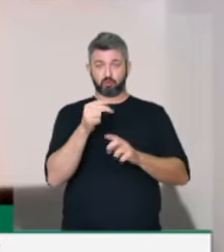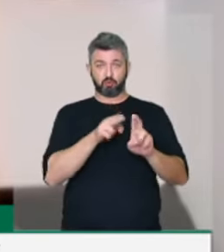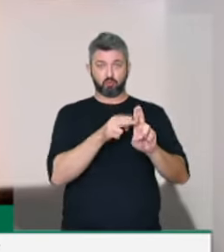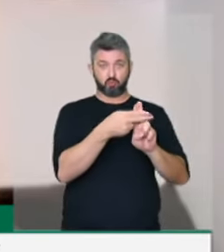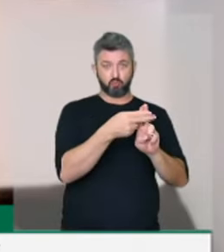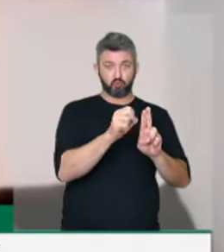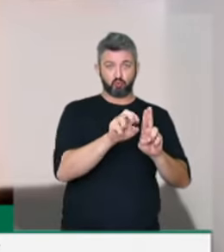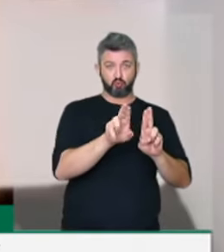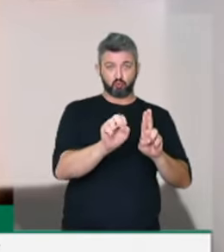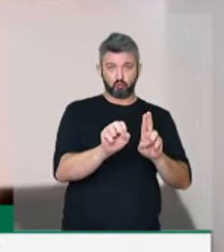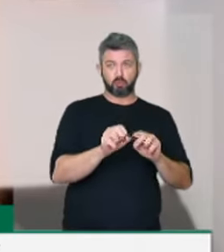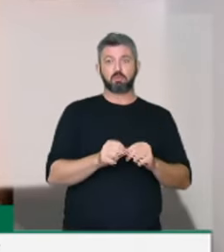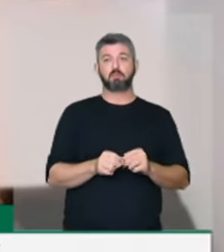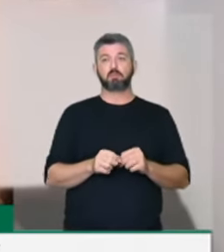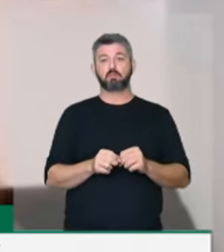DO SUS E NECESSÁRIO REGULAR O RECURSO PÚBLICO QUE SUSTENTA